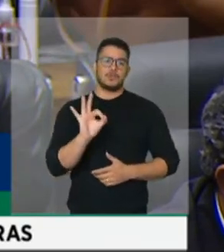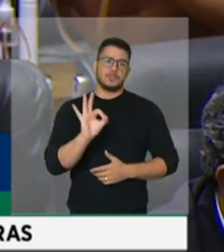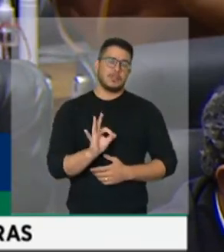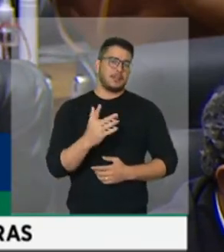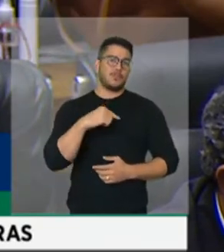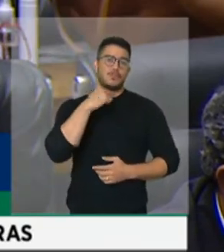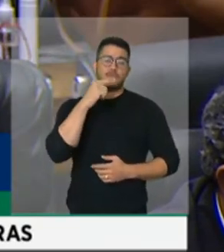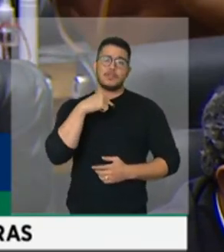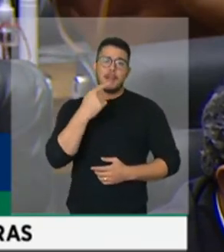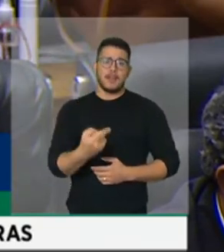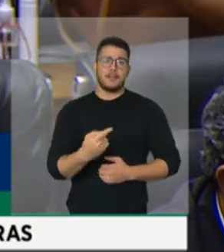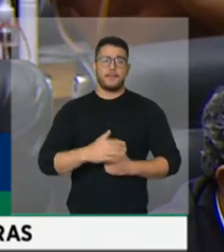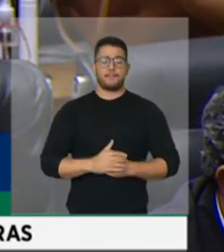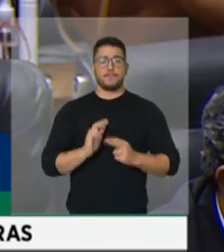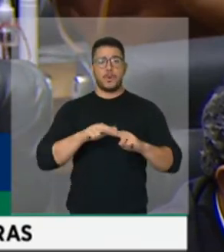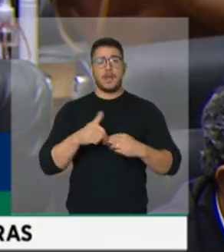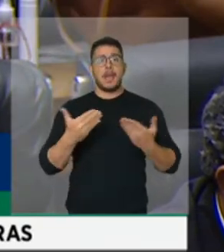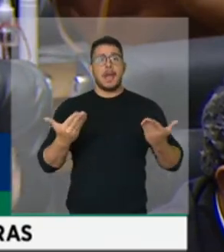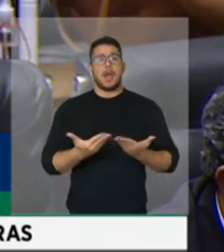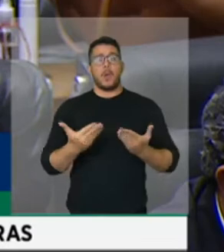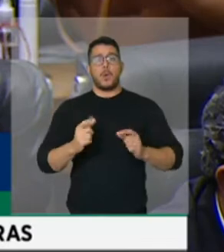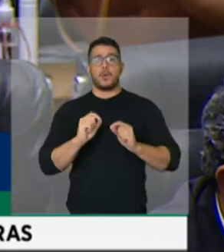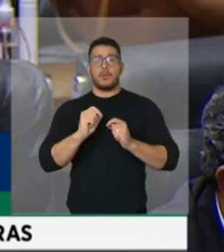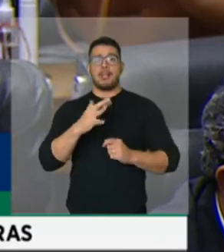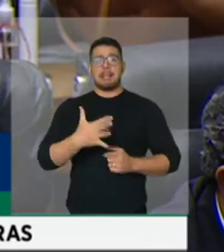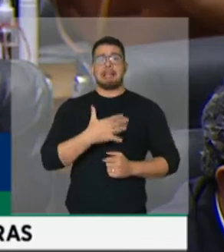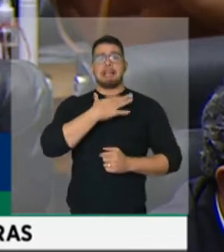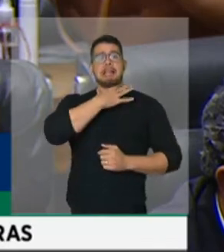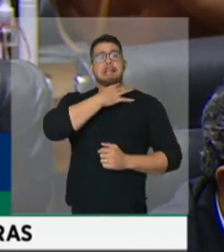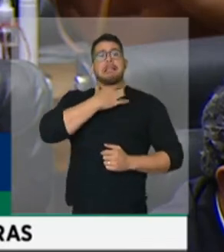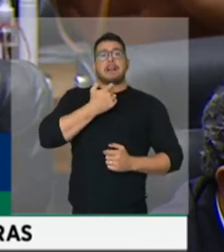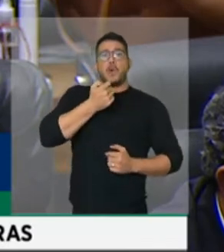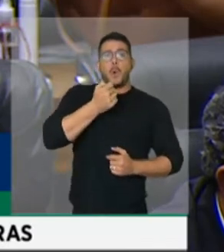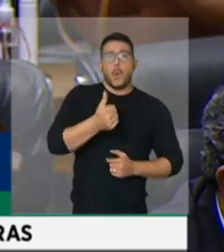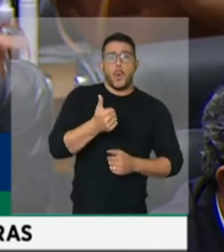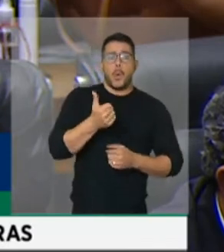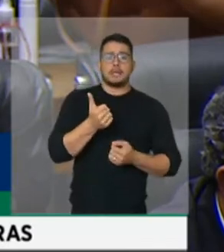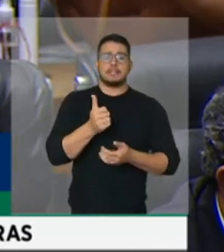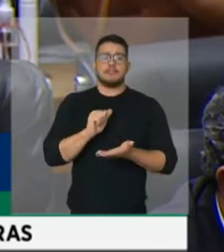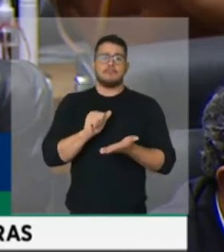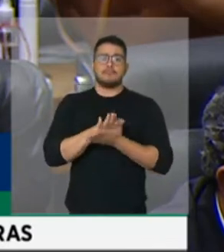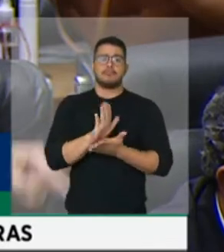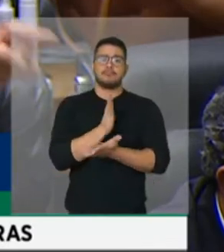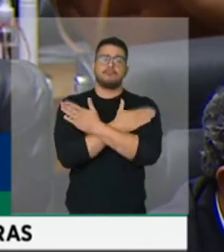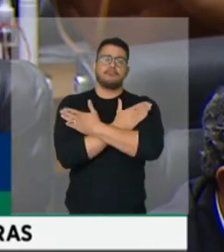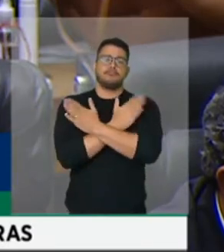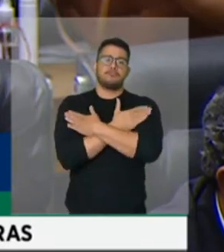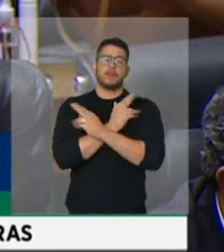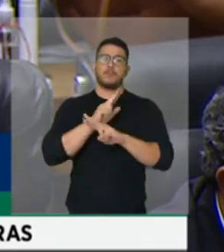A INCLUSÃO DE TUCURUI. E... ENCONTRO CONTRÁRIO AOS INTERESSES DO POVO BRASILEIRO QUE NÃO MERECE MAIS UM AUMENTO DE 14% NA ENERGIA ELÉ TRICA. OS TRABALHADORES QUE